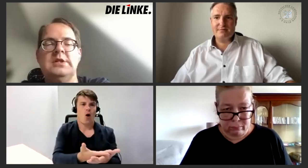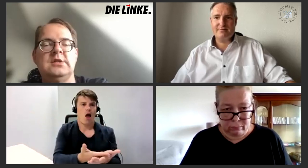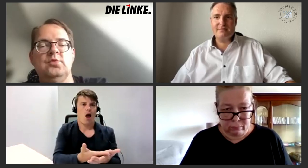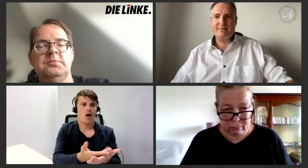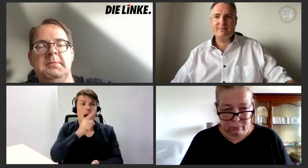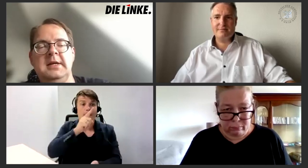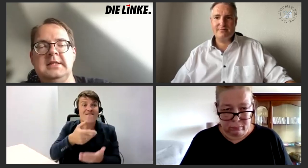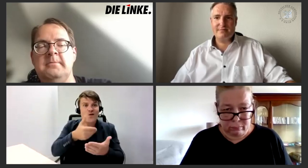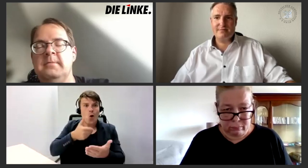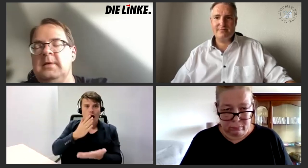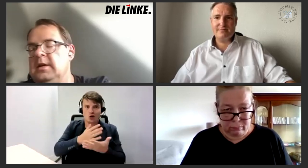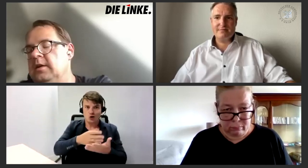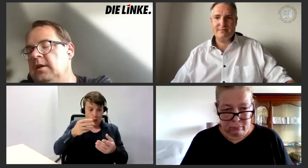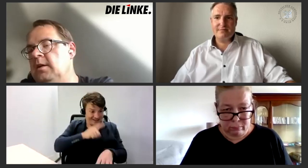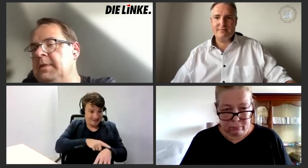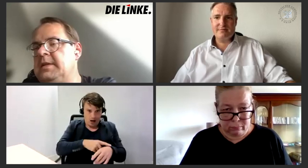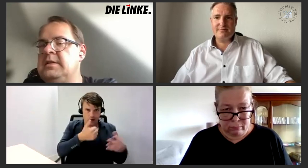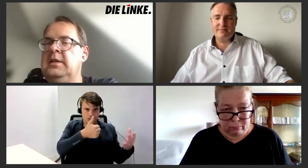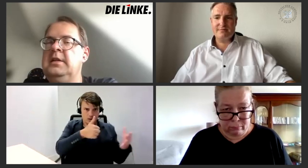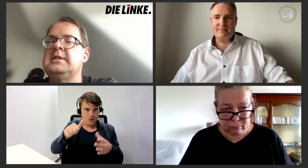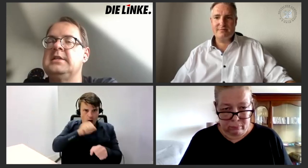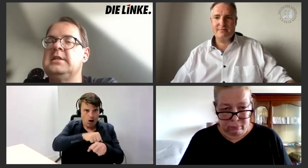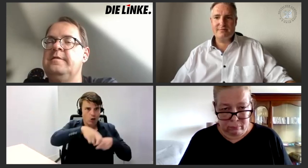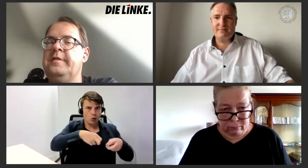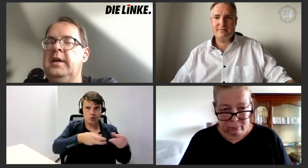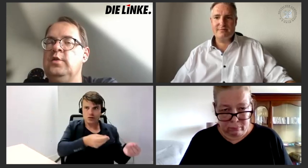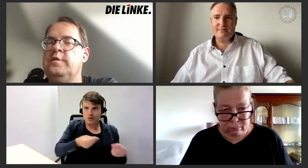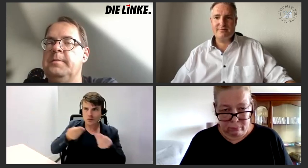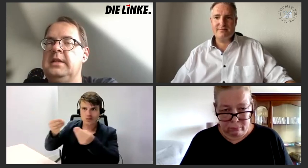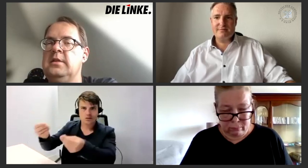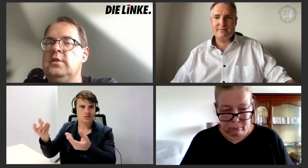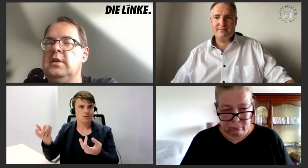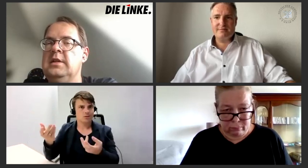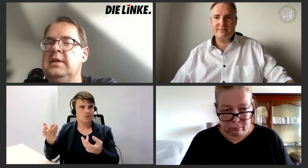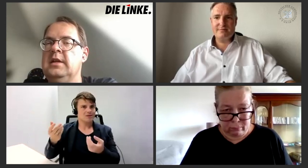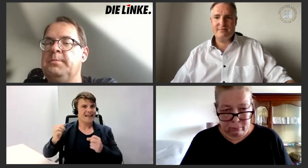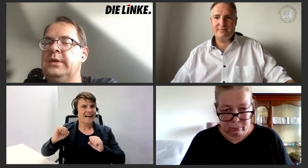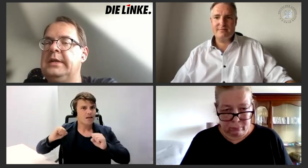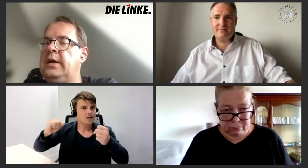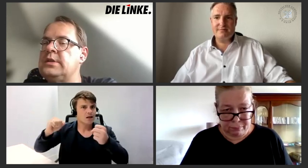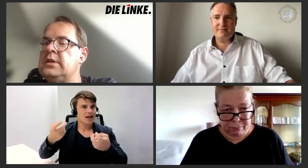Die Zeit sollten wir schon nutzen, um gemeinsam mit den Initiativen, Vereinen und Verbänden die